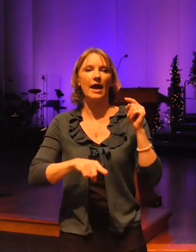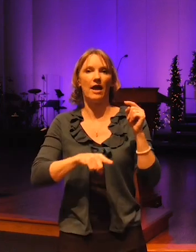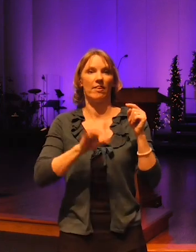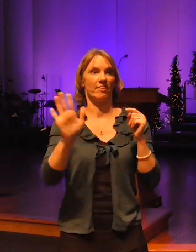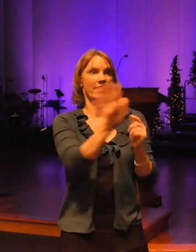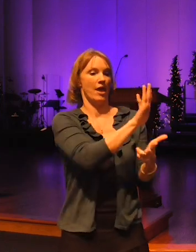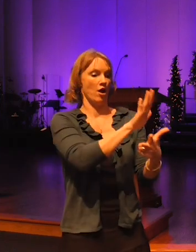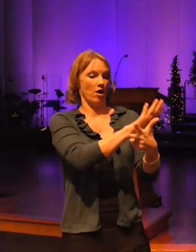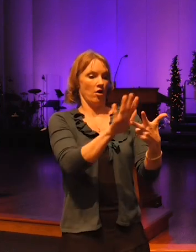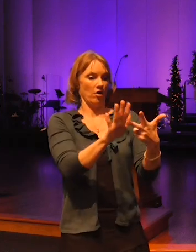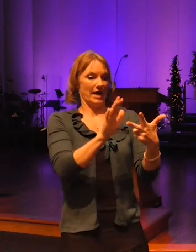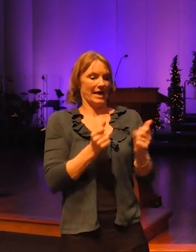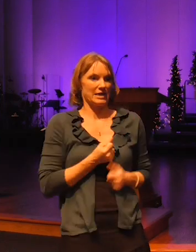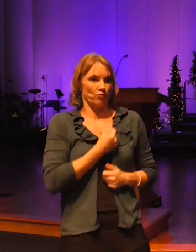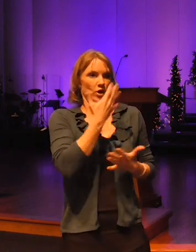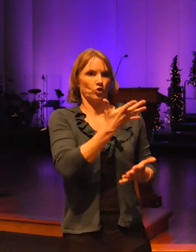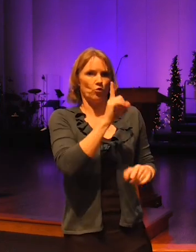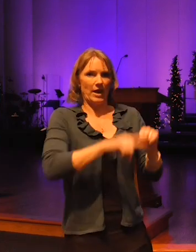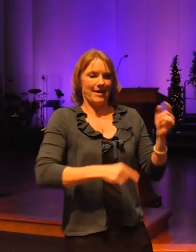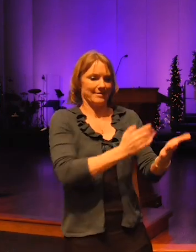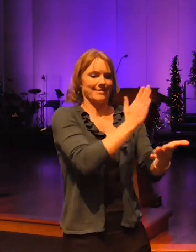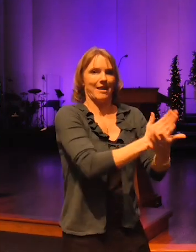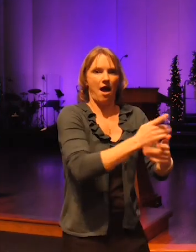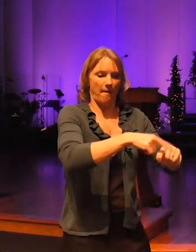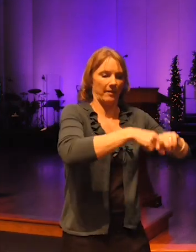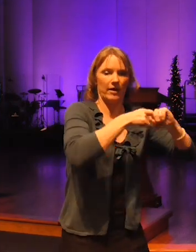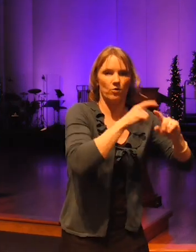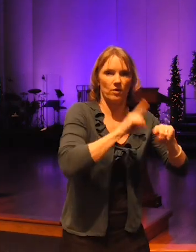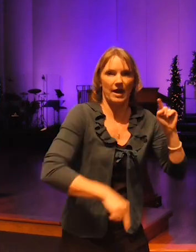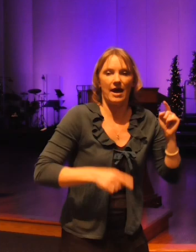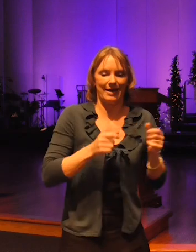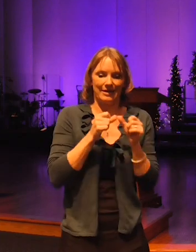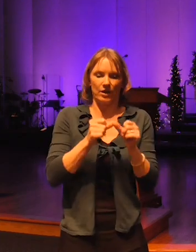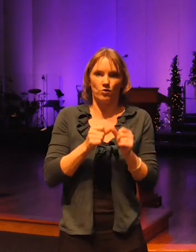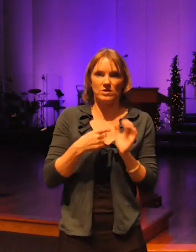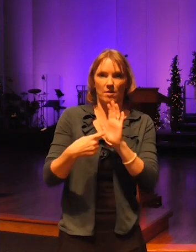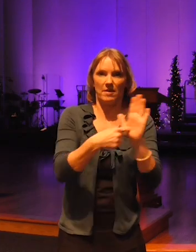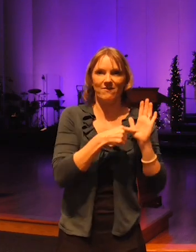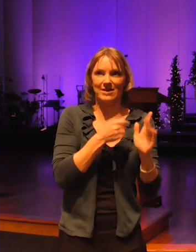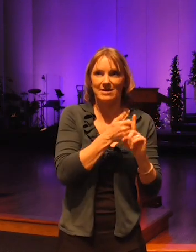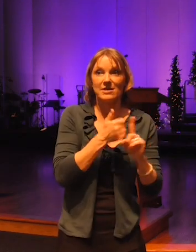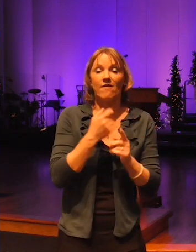esa justicia continúa manifestándose a veces nosotros, las personas que movemos Es un camino hacia adelante y a veces